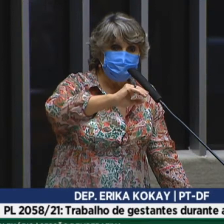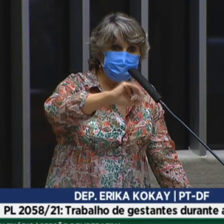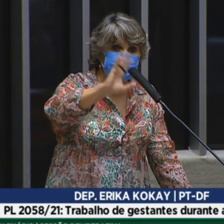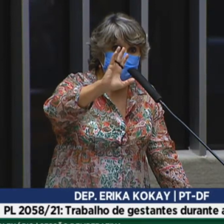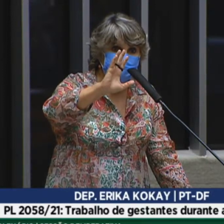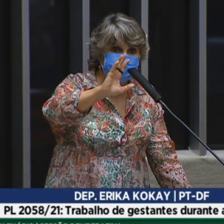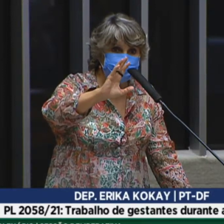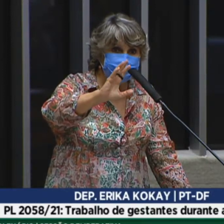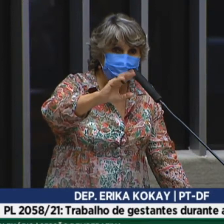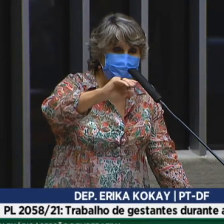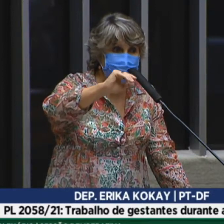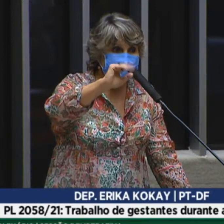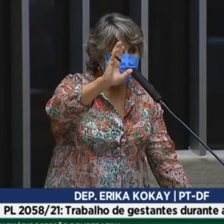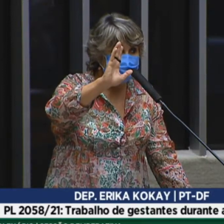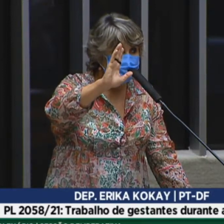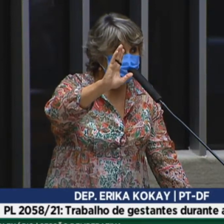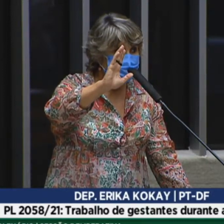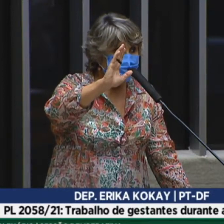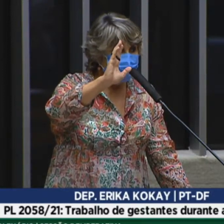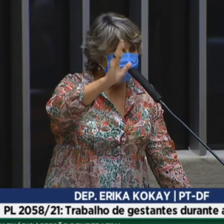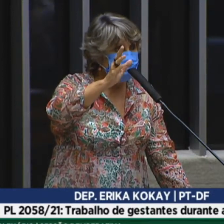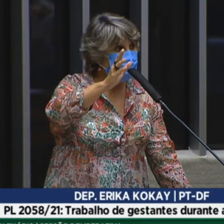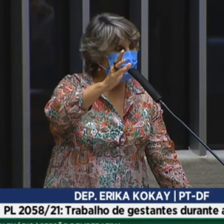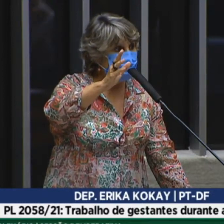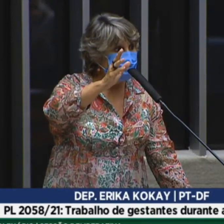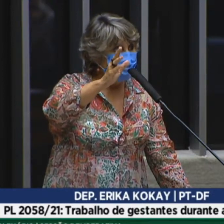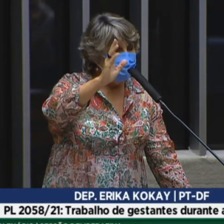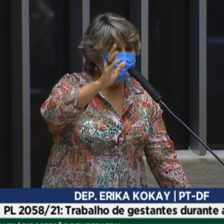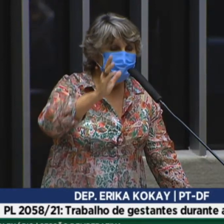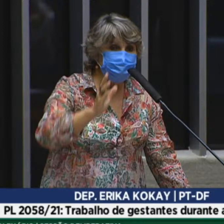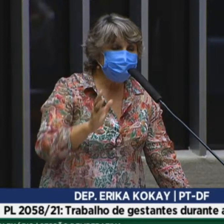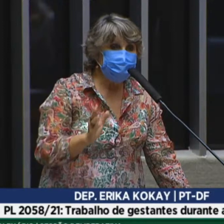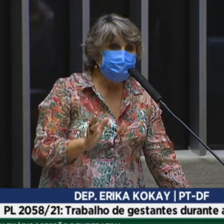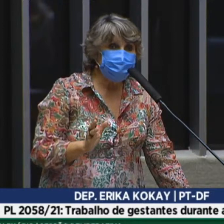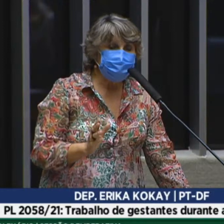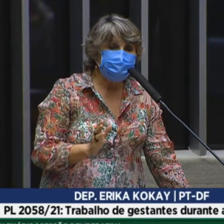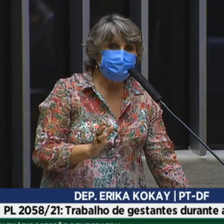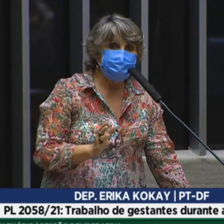DISSO, ARRANCADOS... DA HISTÓRIA E DO COTIDIANO DOS TRABALHADORES E TRABALHADORAS NEM TAMPOUCO TEM EMPREGO.